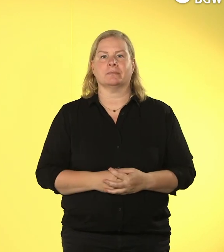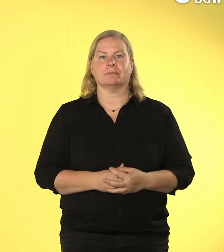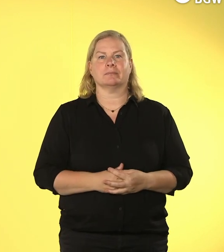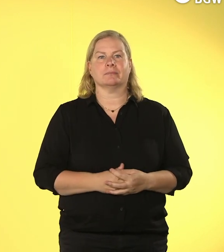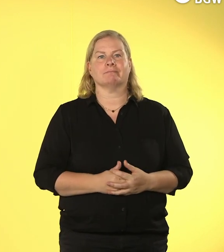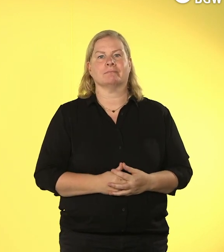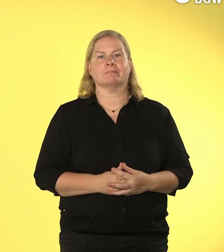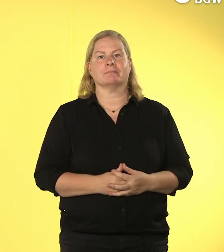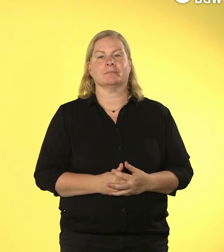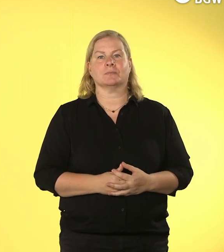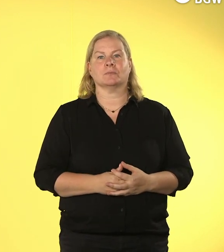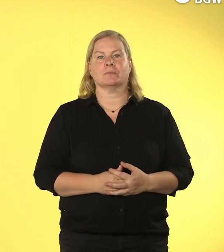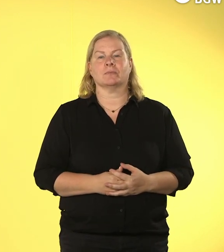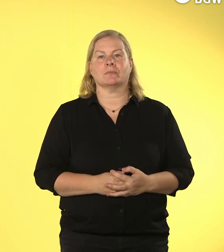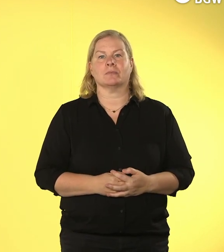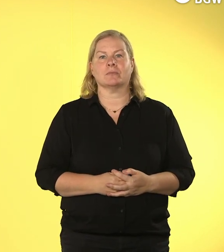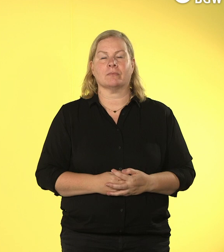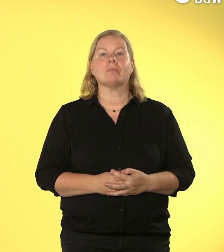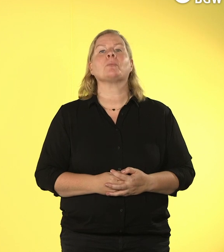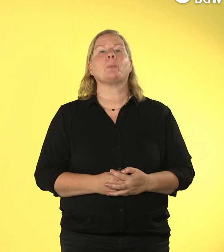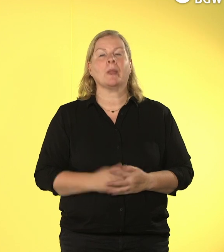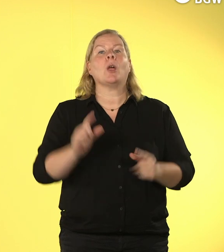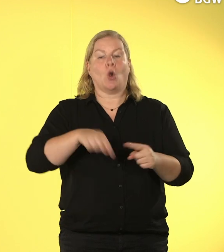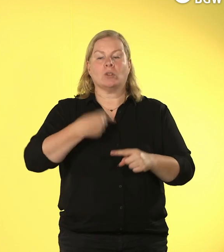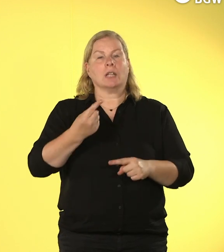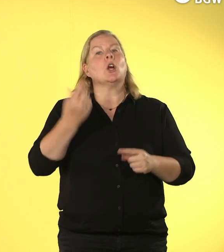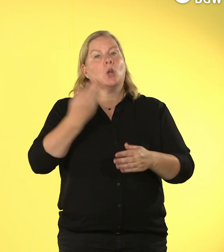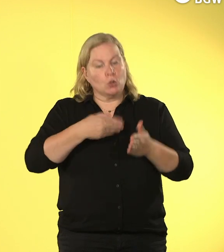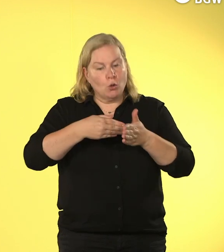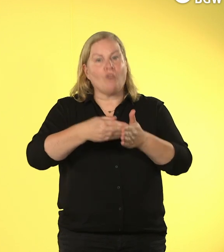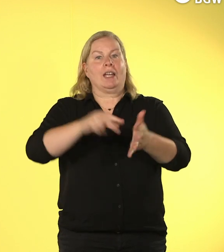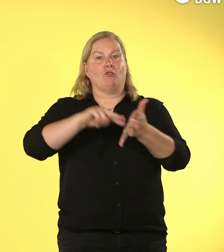Zur Vorbereitung war ich in einer Behindertenwerkstatt,